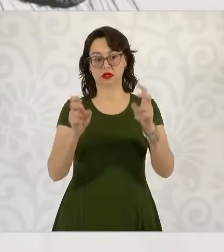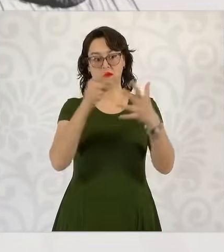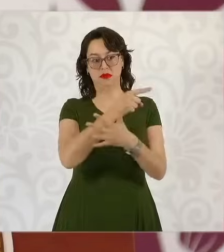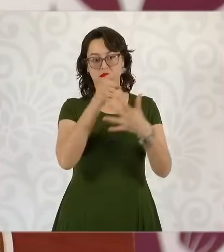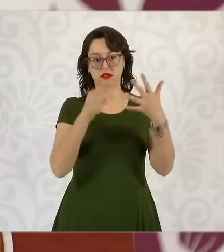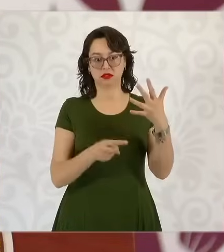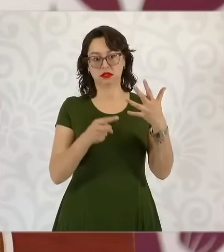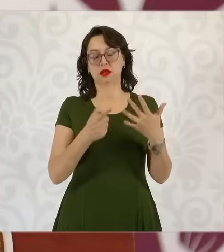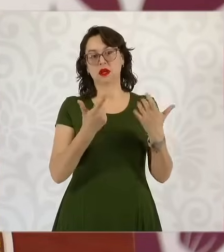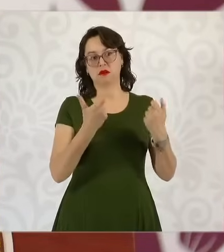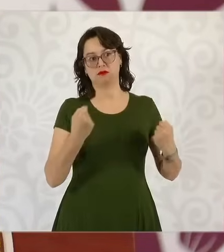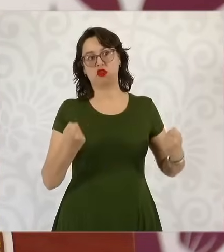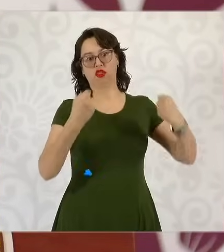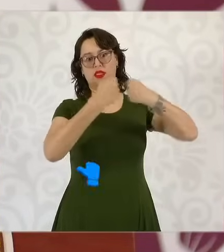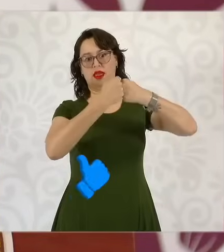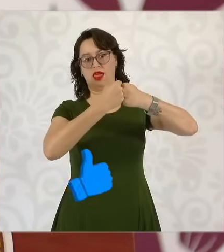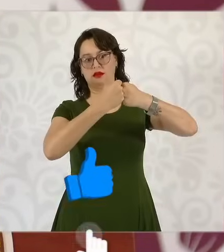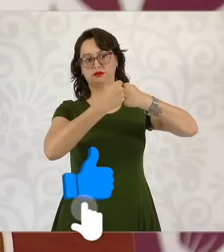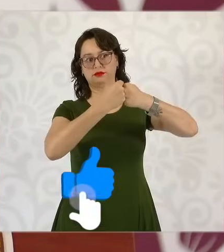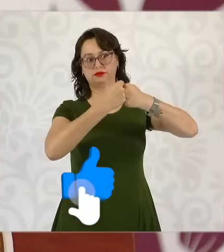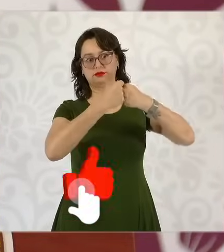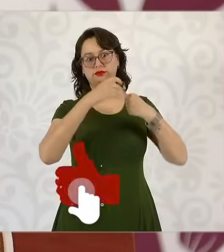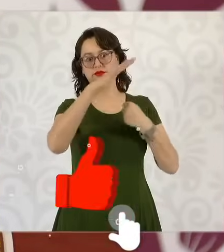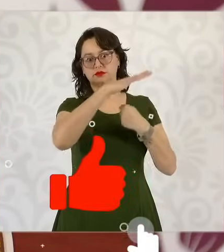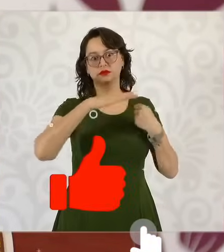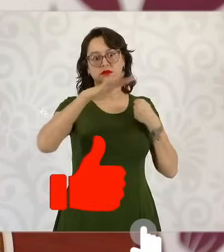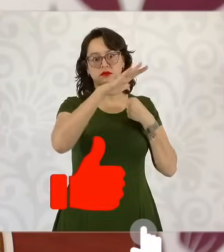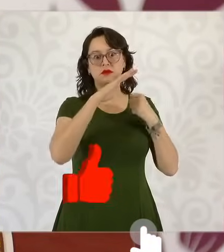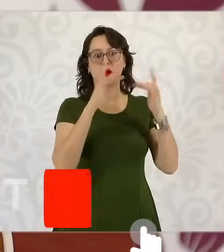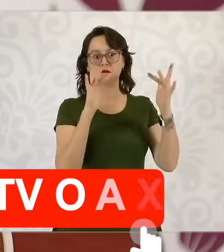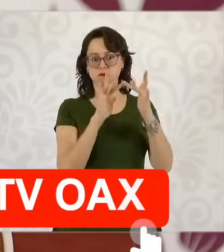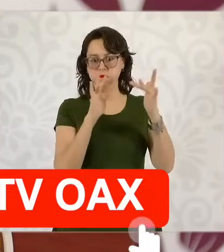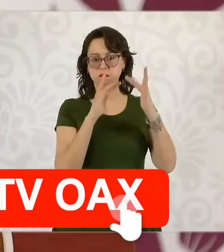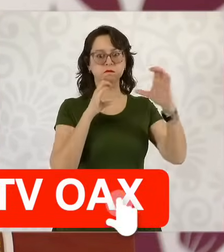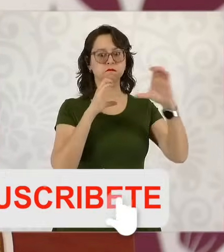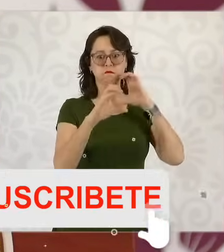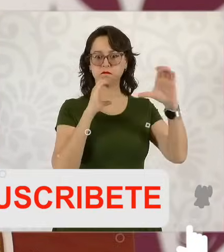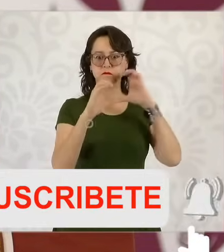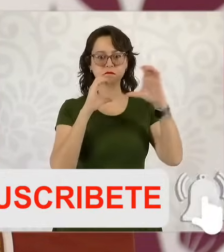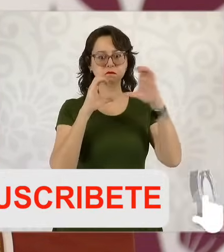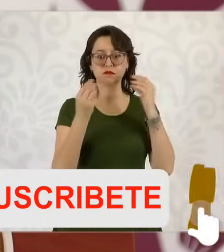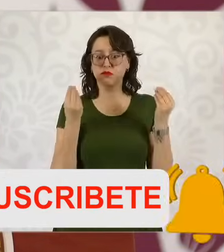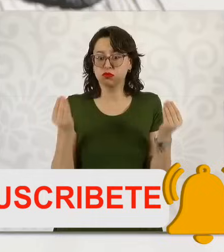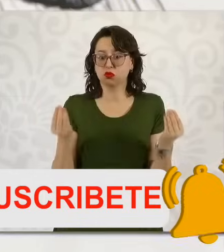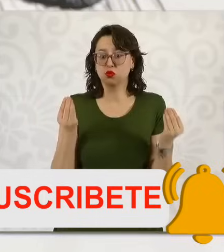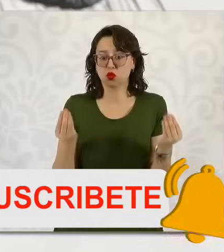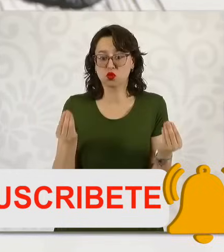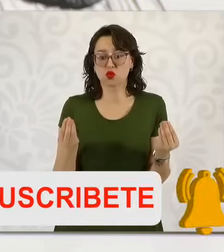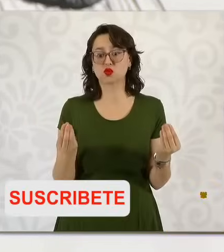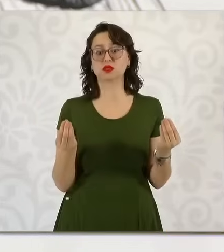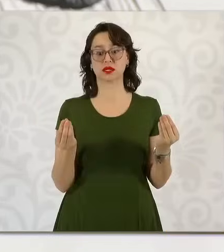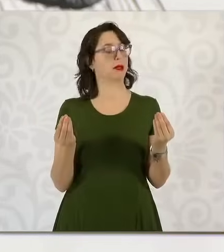sur de Estados Unidos hay mucha comunicación para evitar el entrada de tráfico de droga a